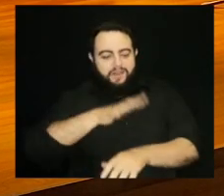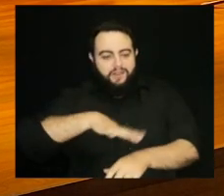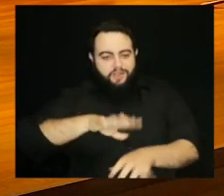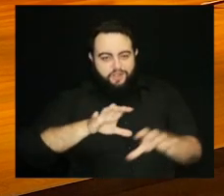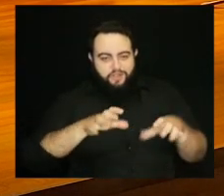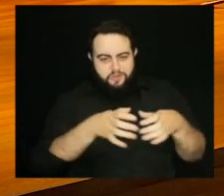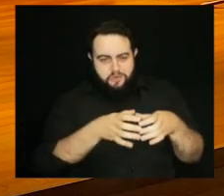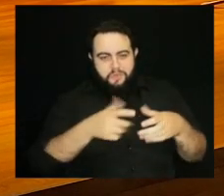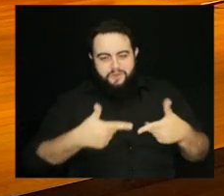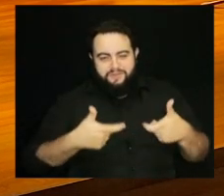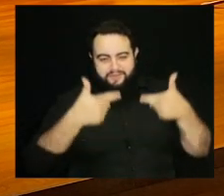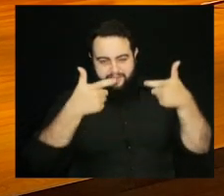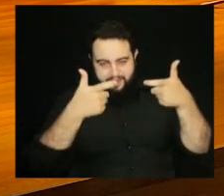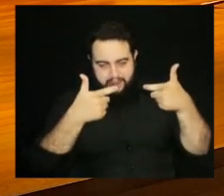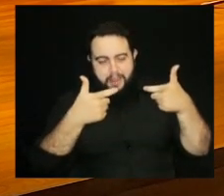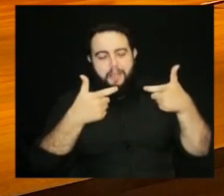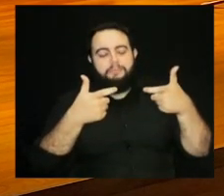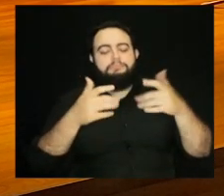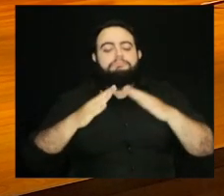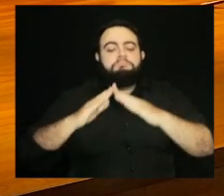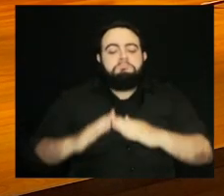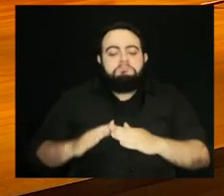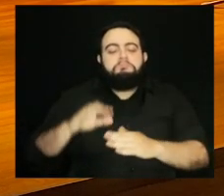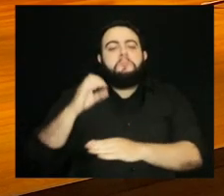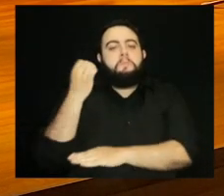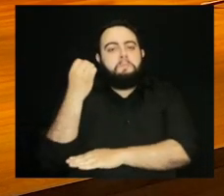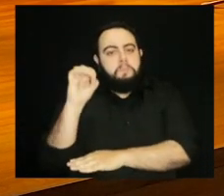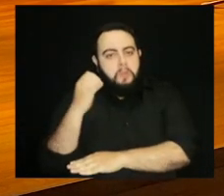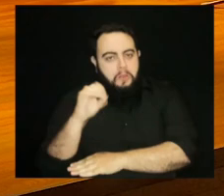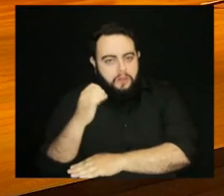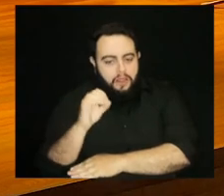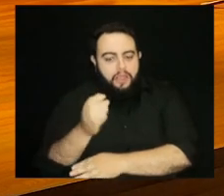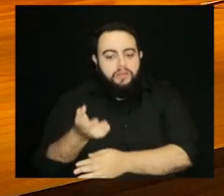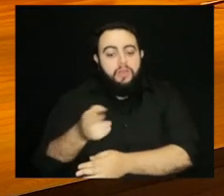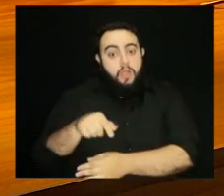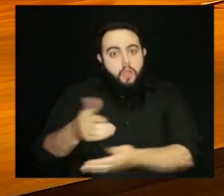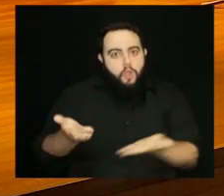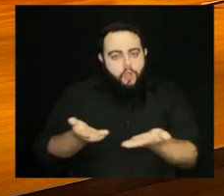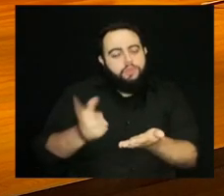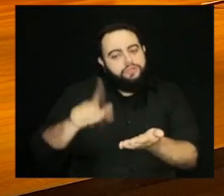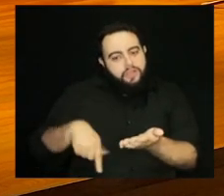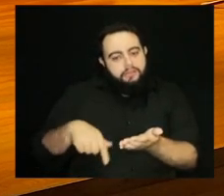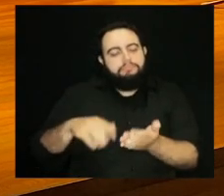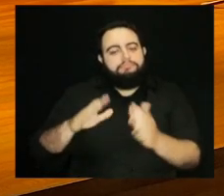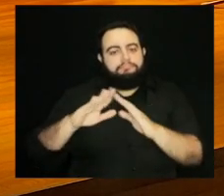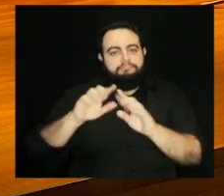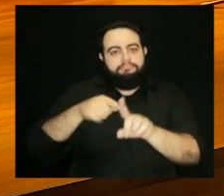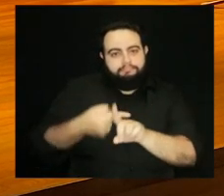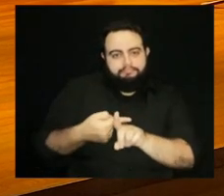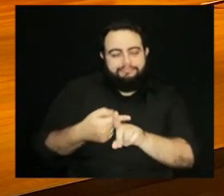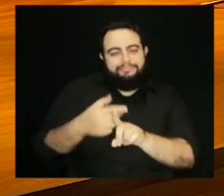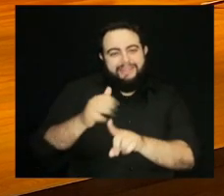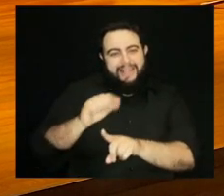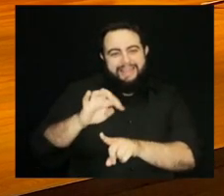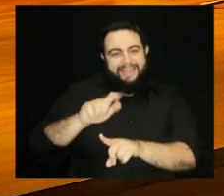no que seria a Catedral, onde é a Catedral hoje, mas enfim, onde era antes, que de